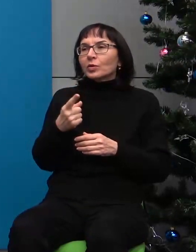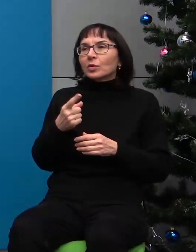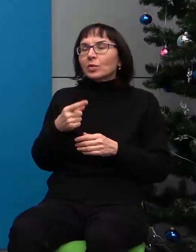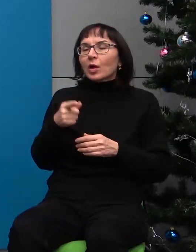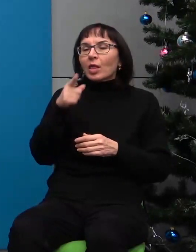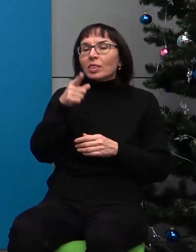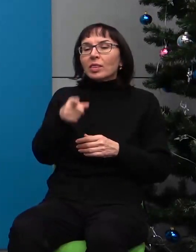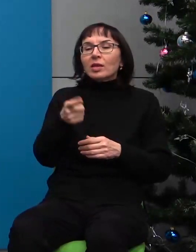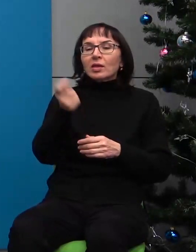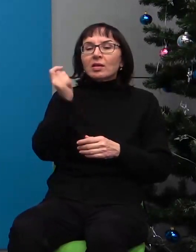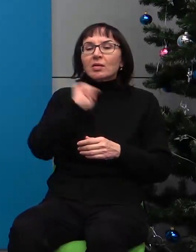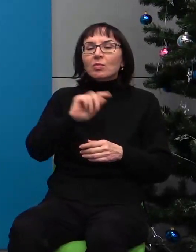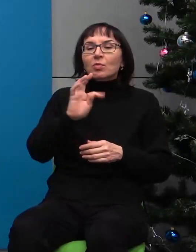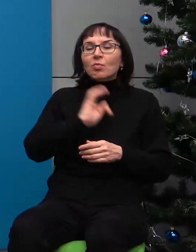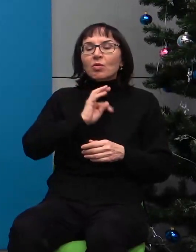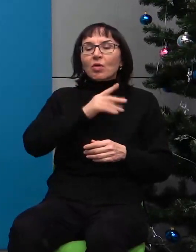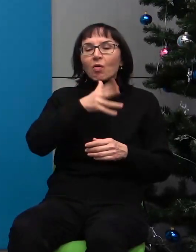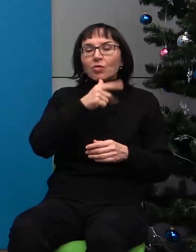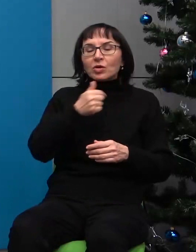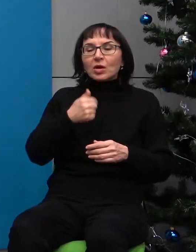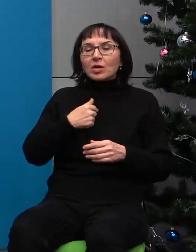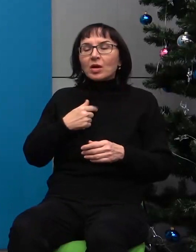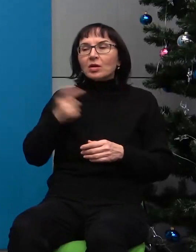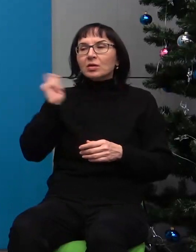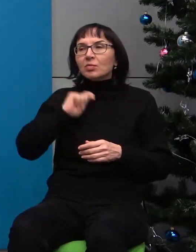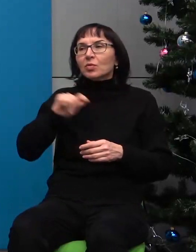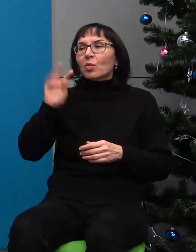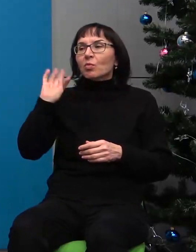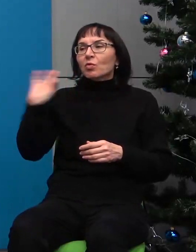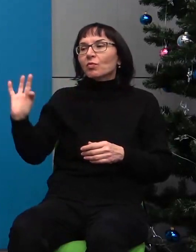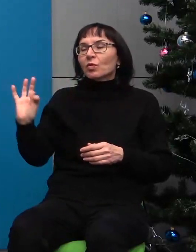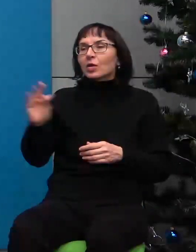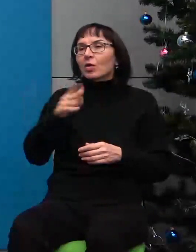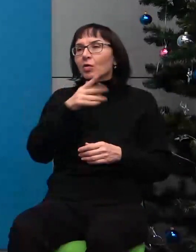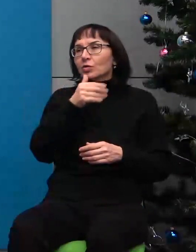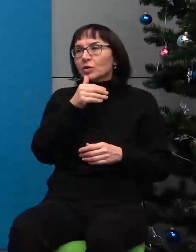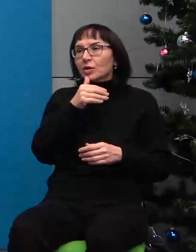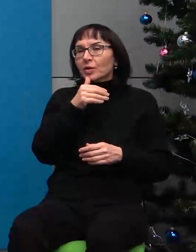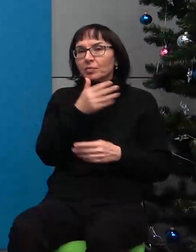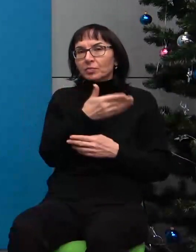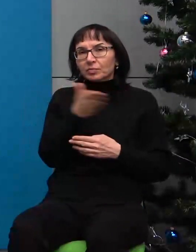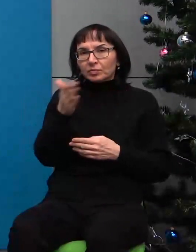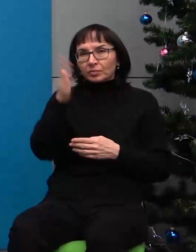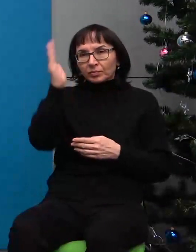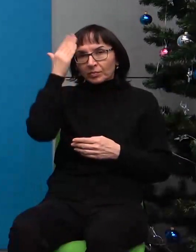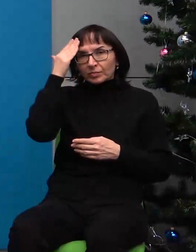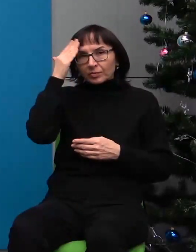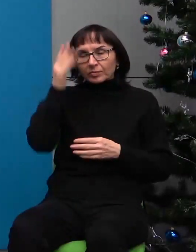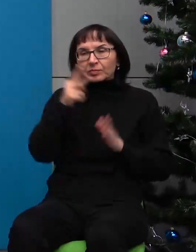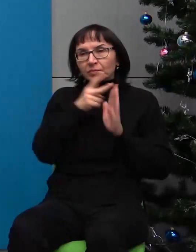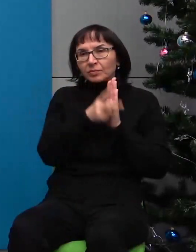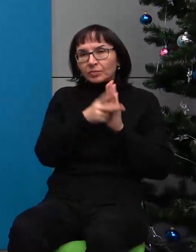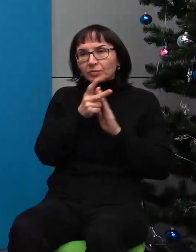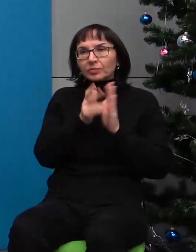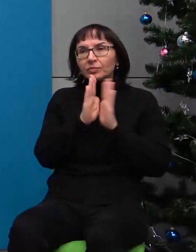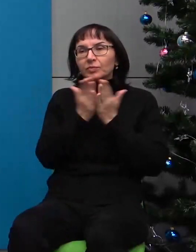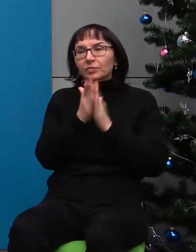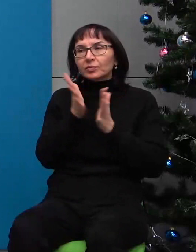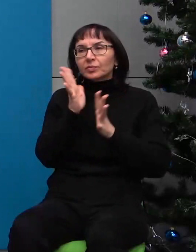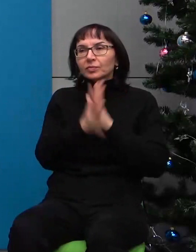ja zabiję twojego. Państwo znacie filmy wojenne i książki wojenne, więc... No i teraz...